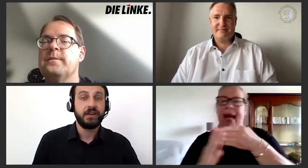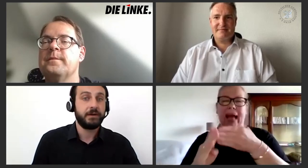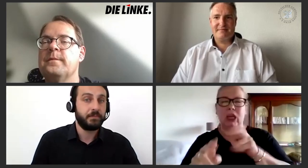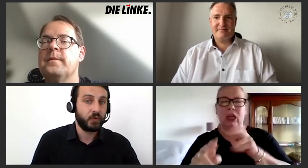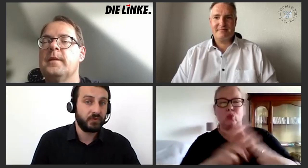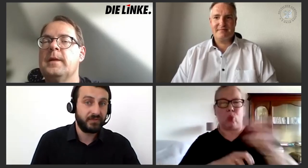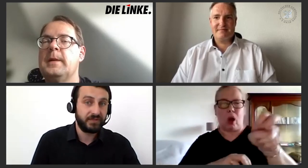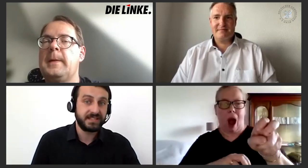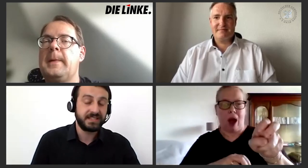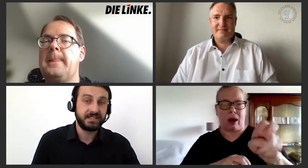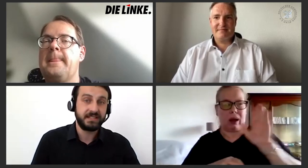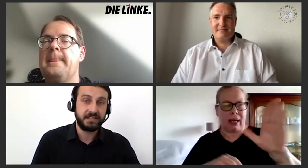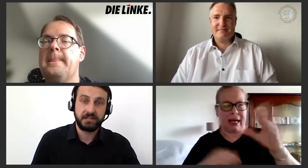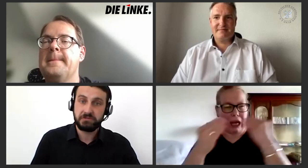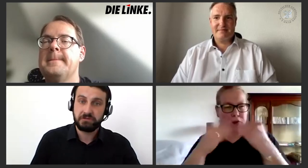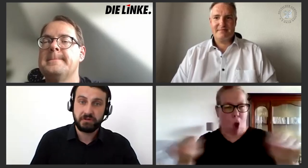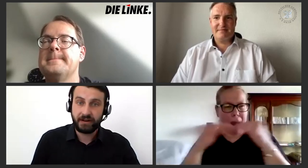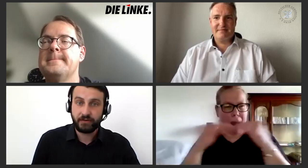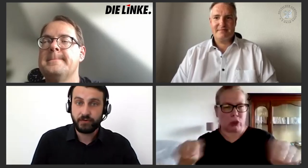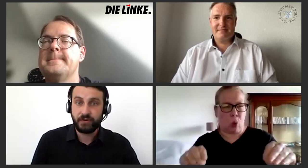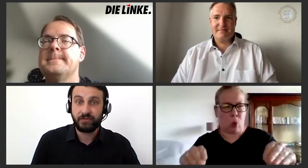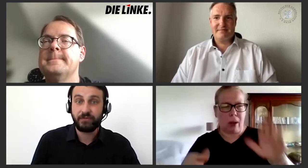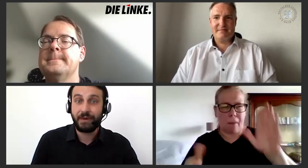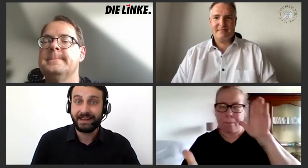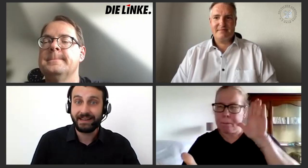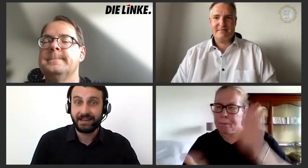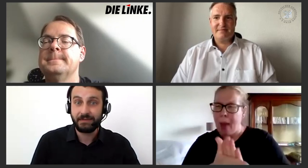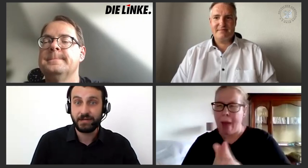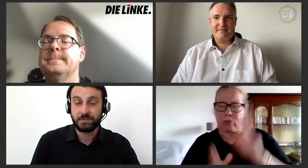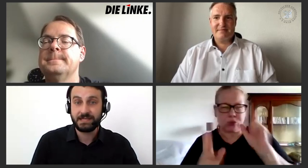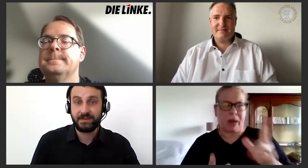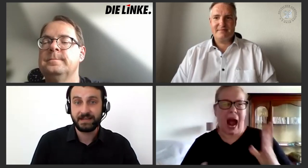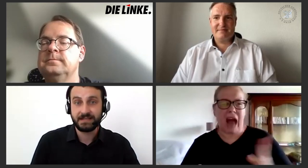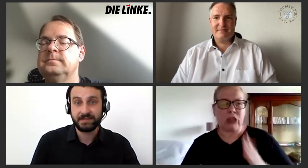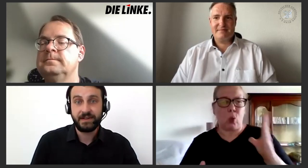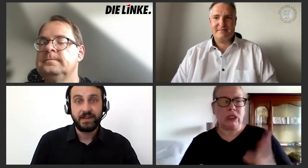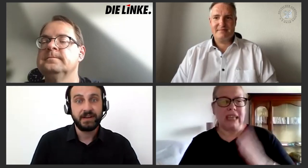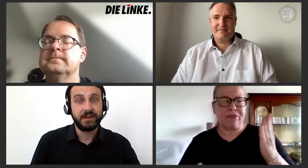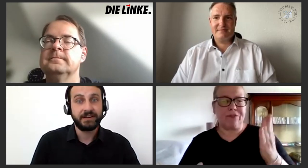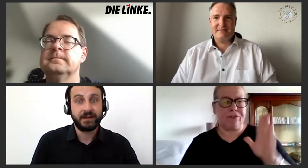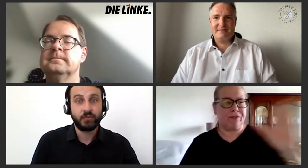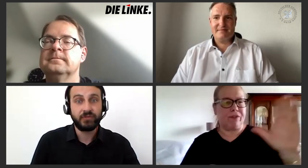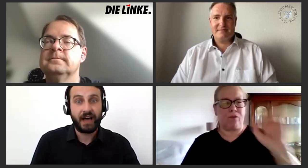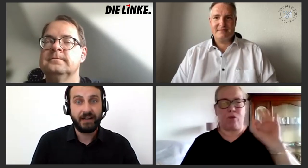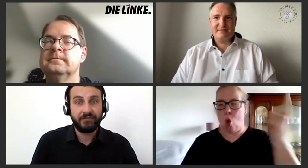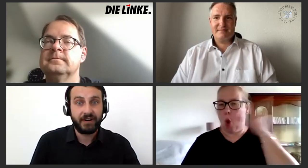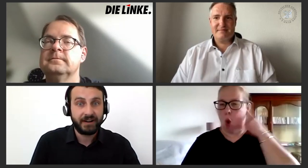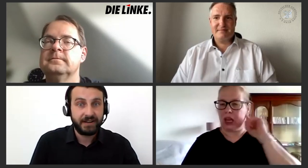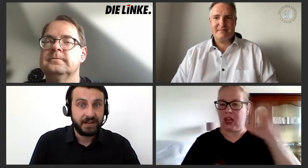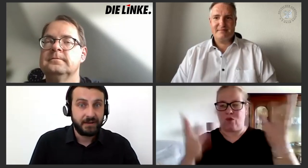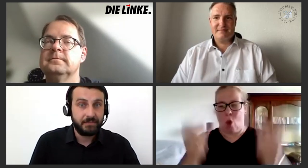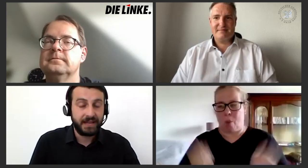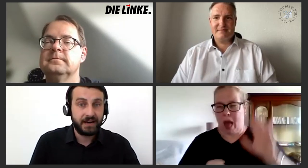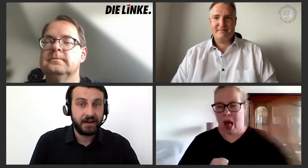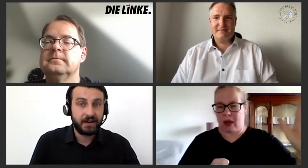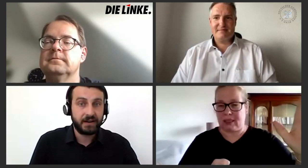Informationen und Defizite die an Gehörlosen vorbeigehen beispielsweise, da muss einfach mehr